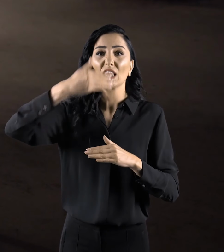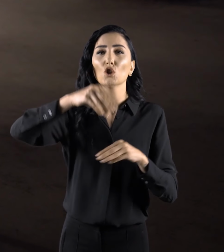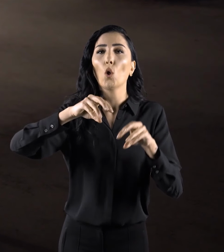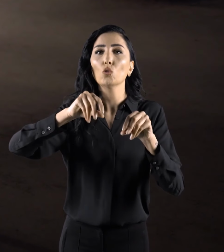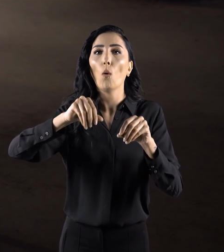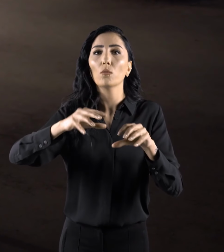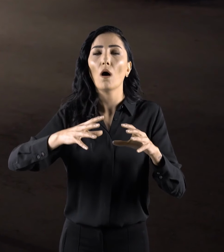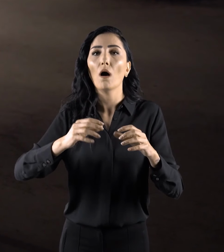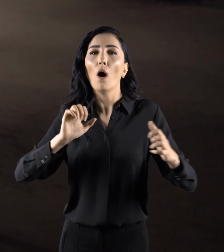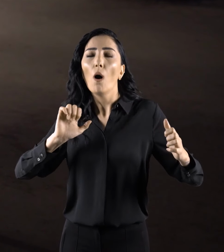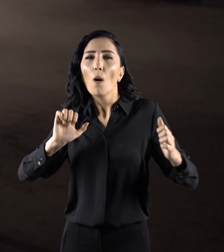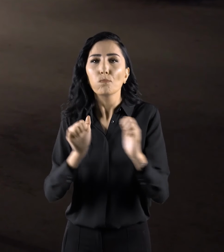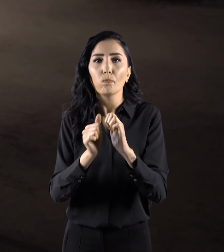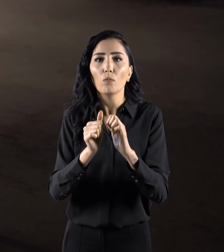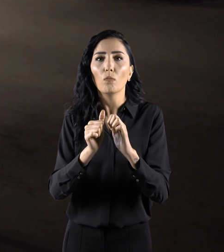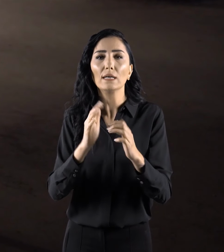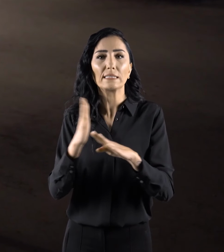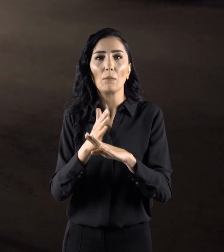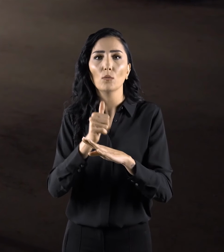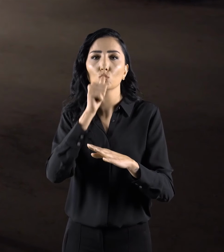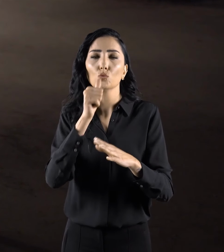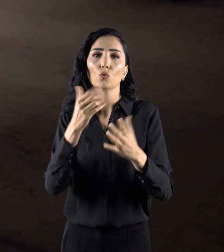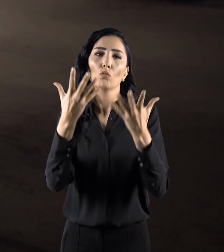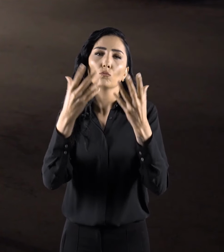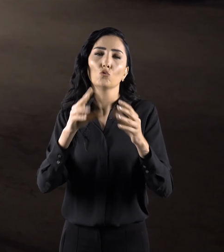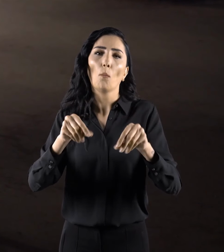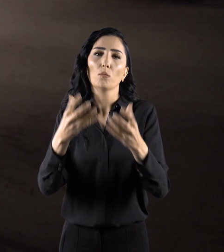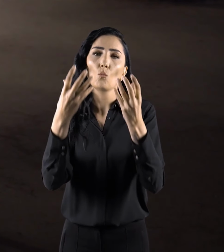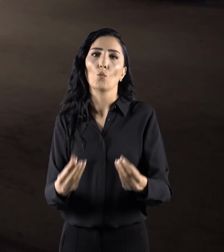binanızın dışındaki toprağın basıncı ile beraber çökmesine neden olacaktır.